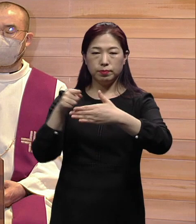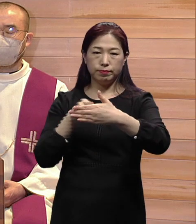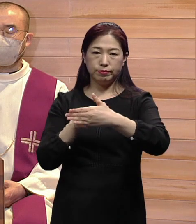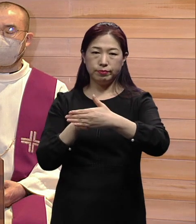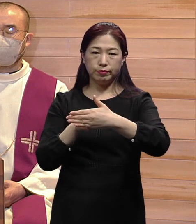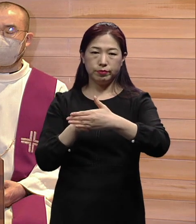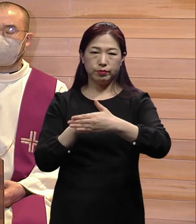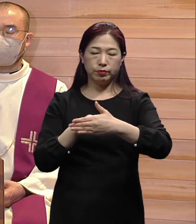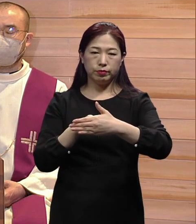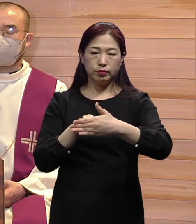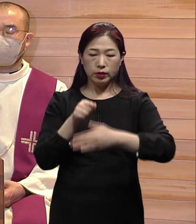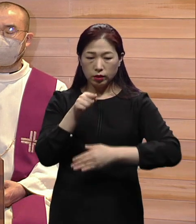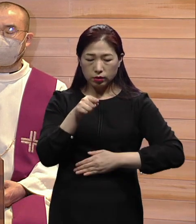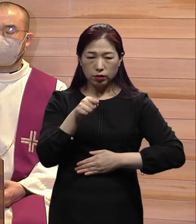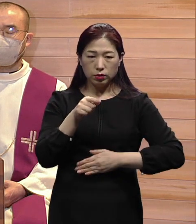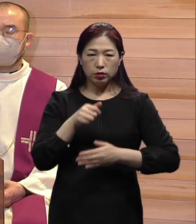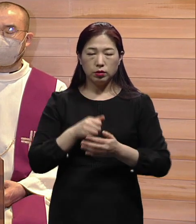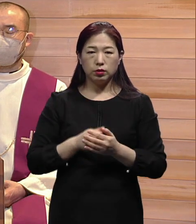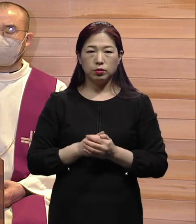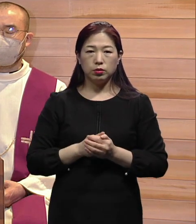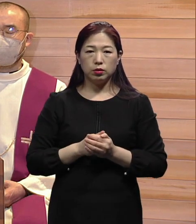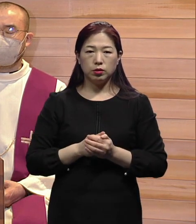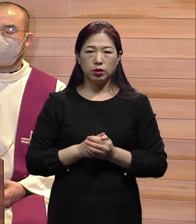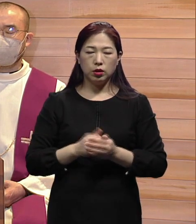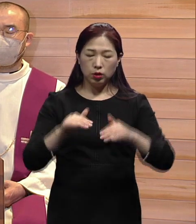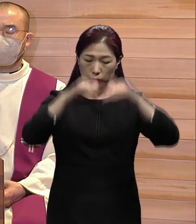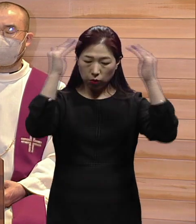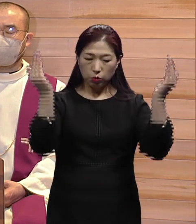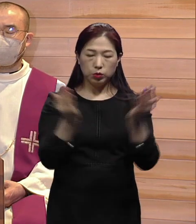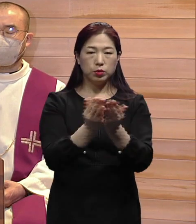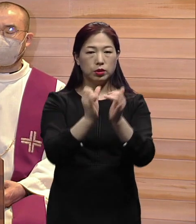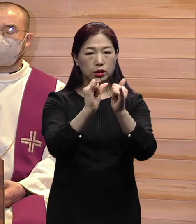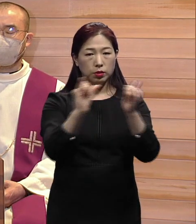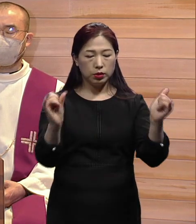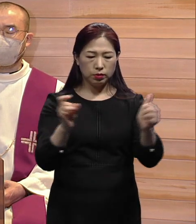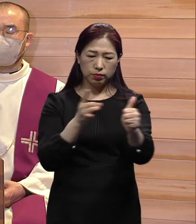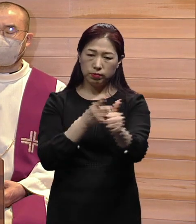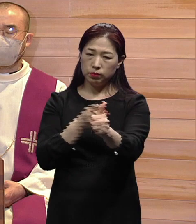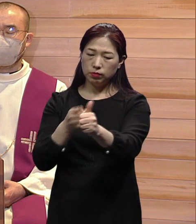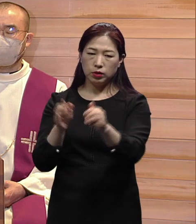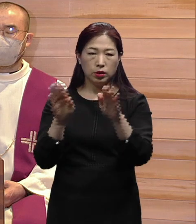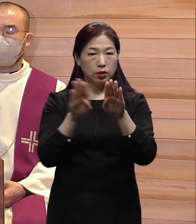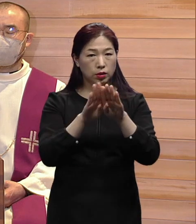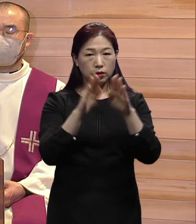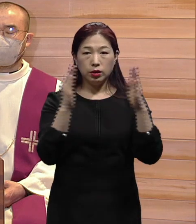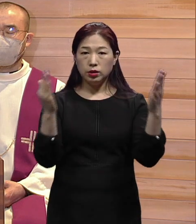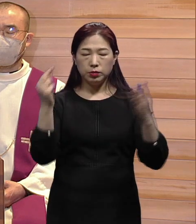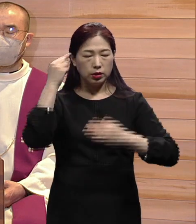이 모두는 모든 이에게 과연 열려 있습니까?